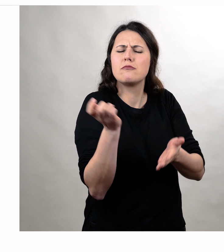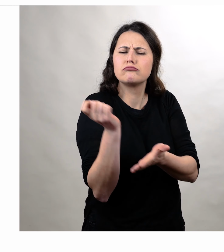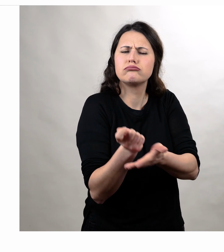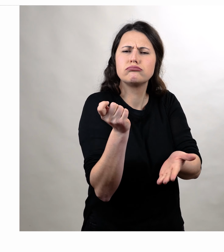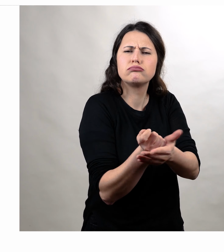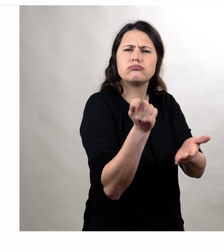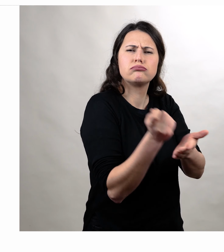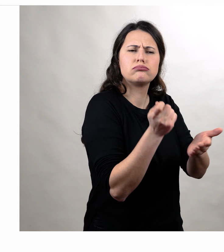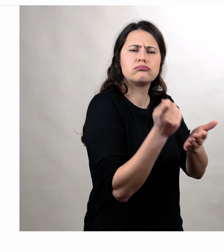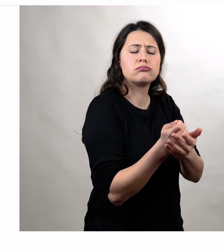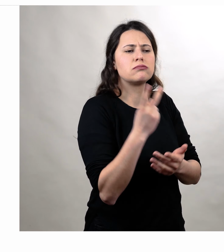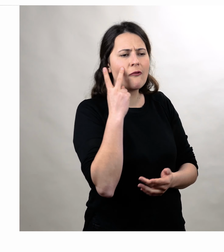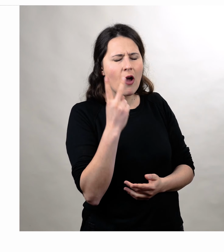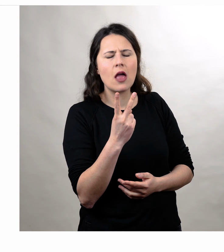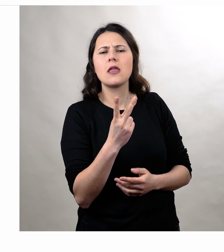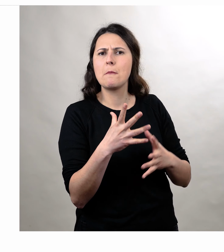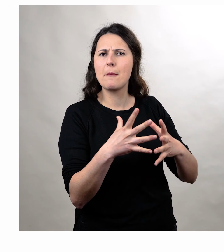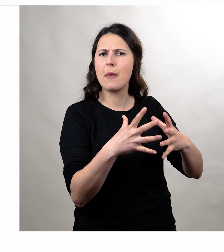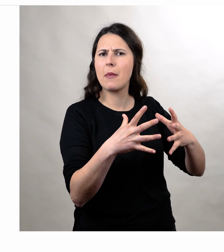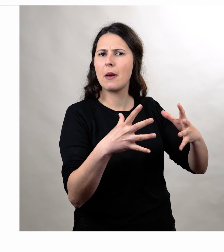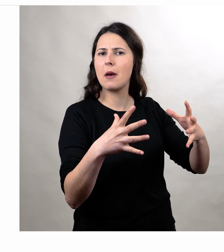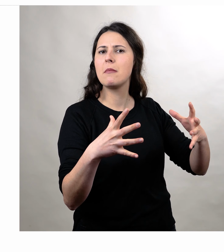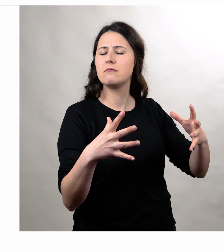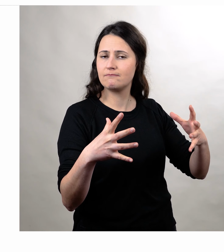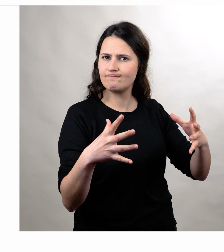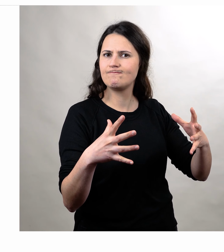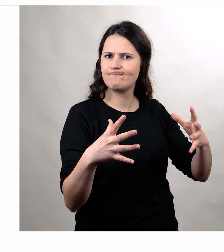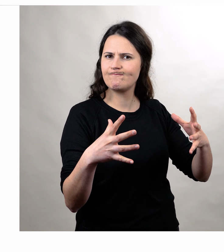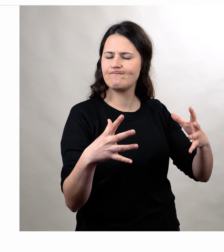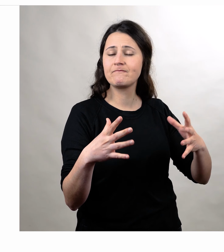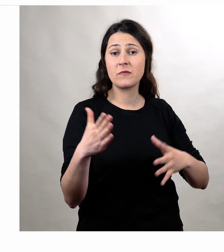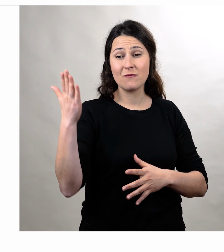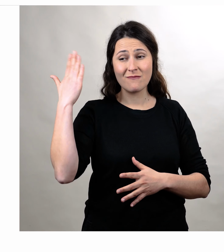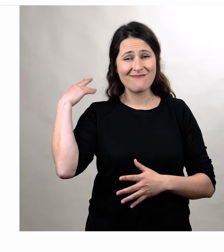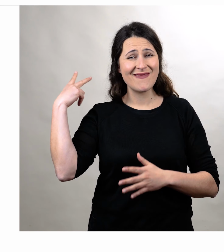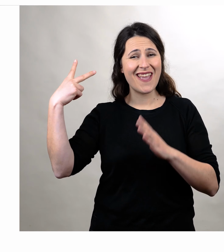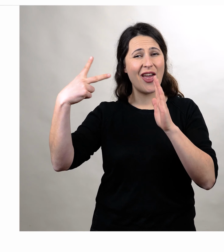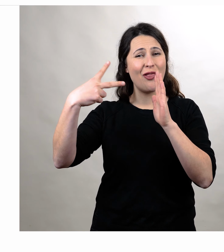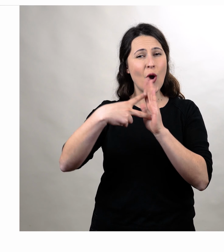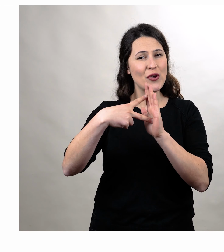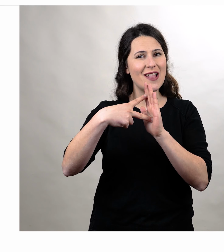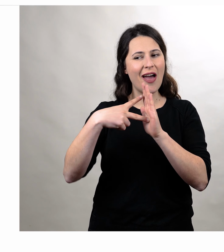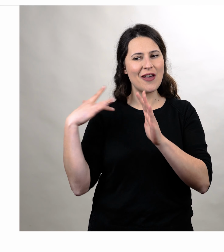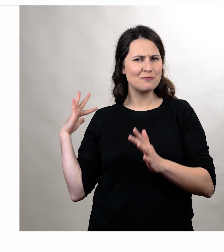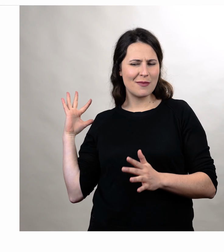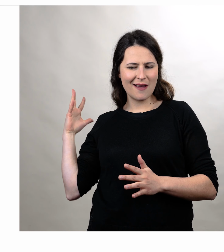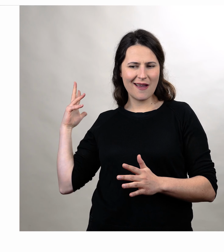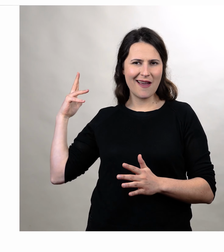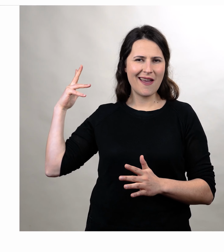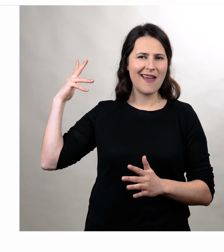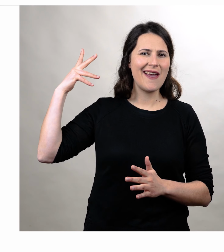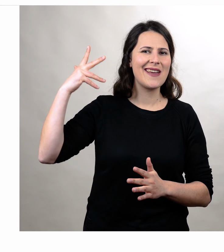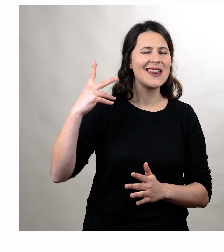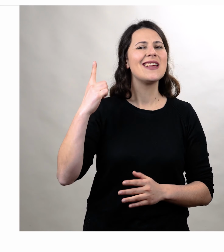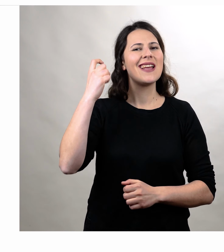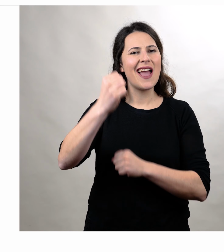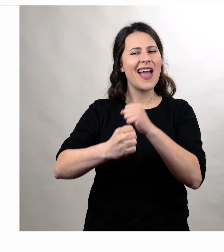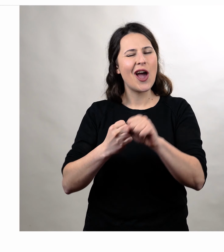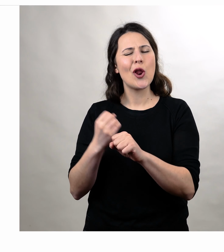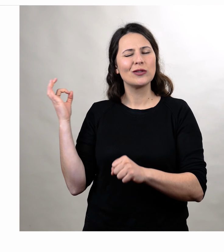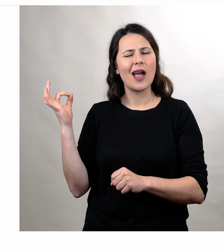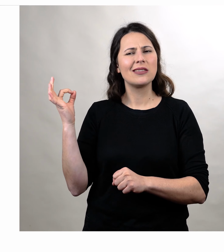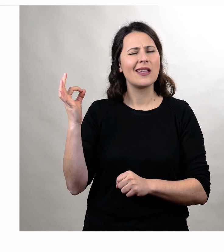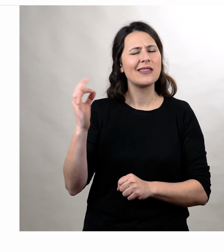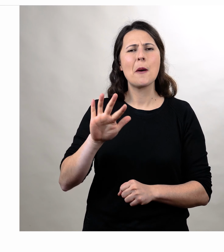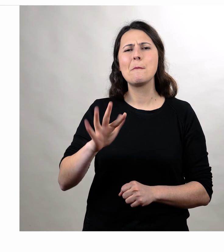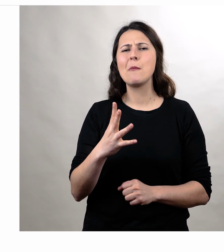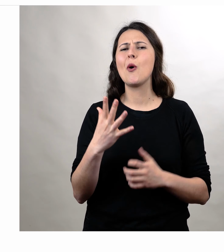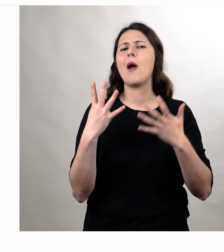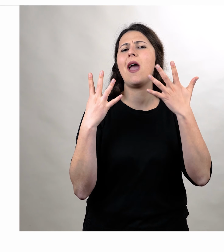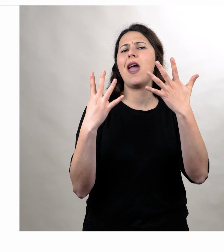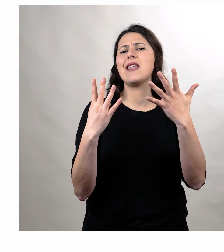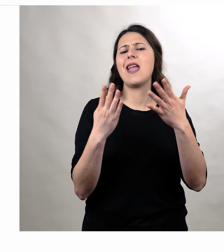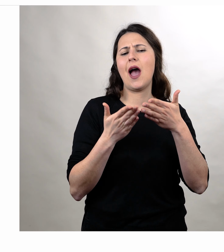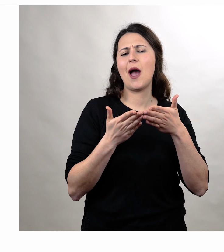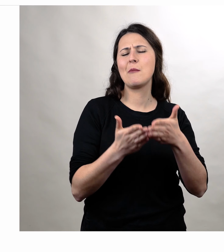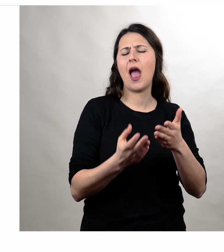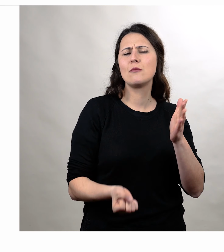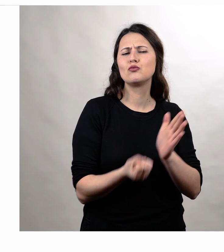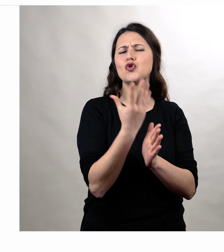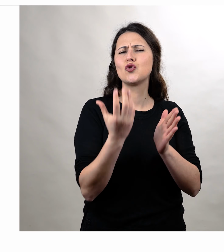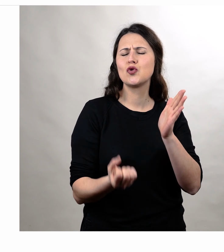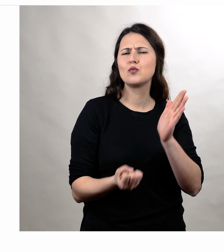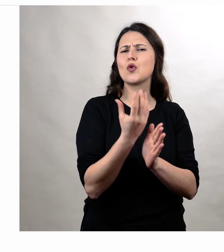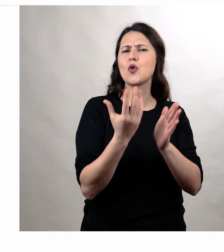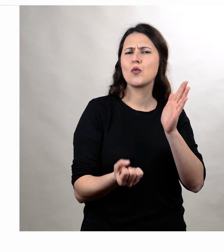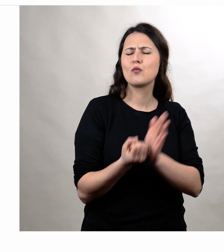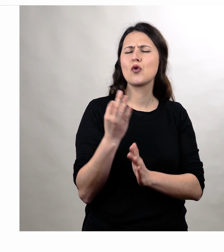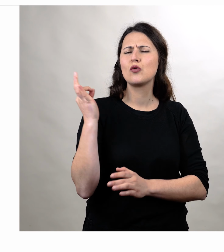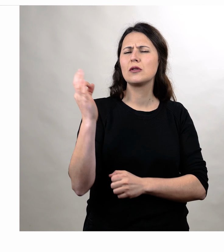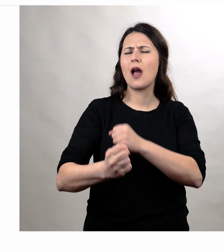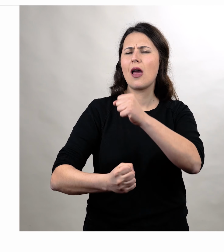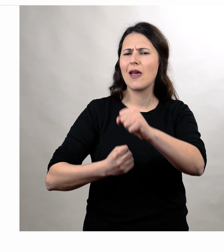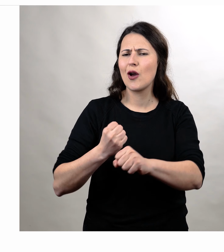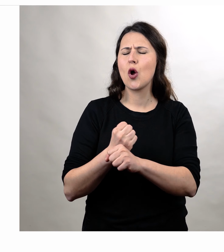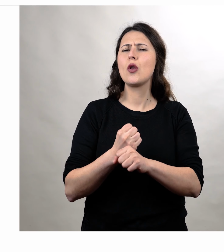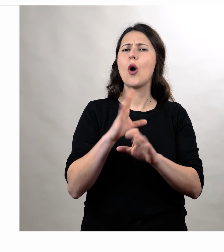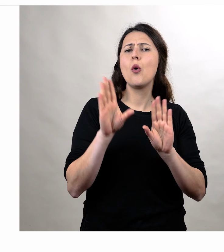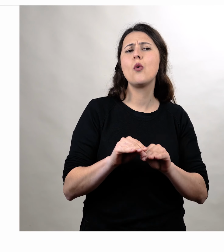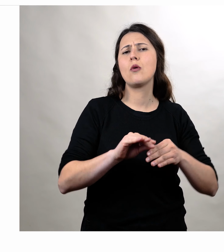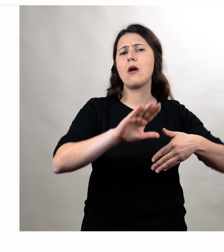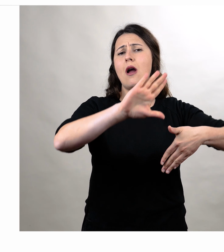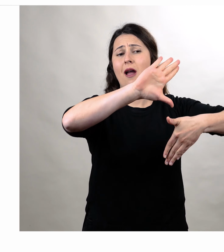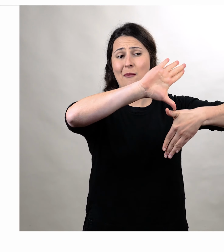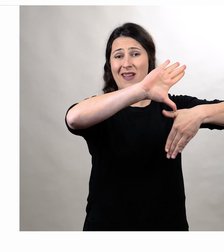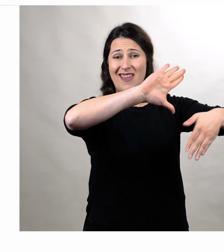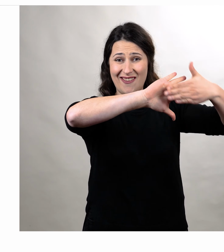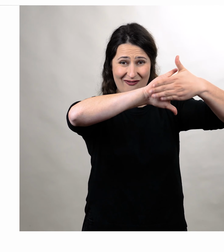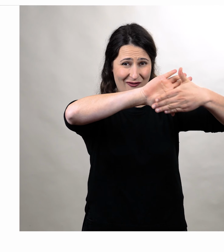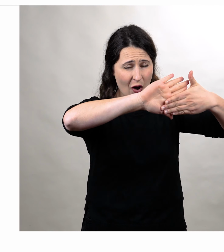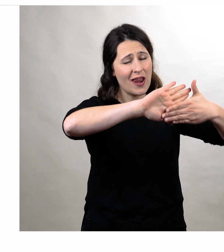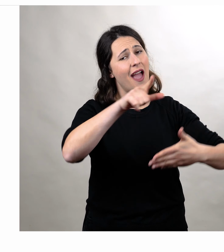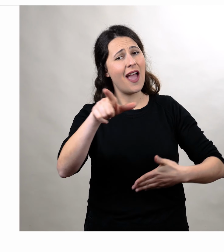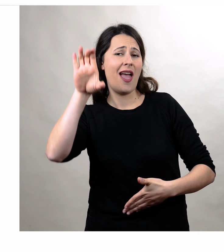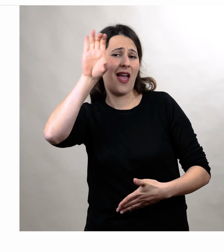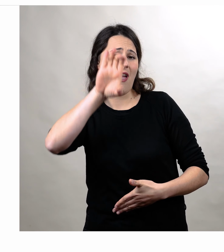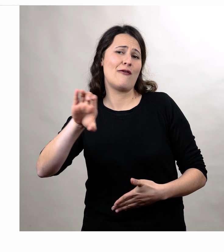Από το 2000 και κάθε χρόνο κατασκευάζονταν περίπου 9 νέα πλοία για την εξυπηρέτηση των ταξιδιωτών της Βόρειας Αμερικής και της Ευρώπης.